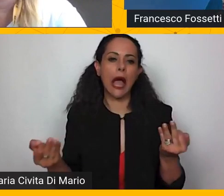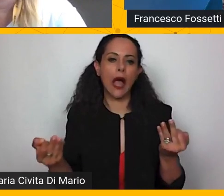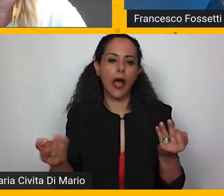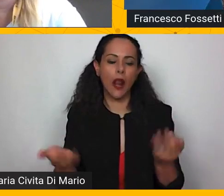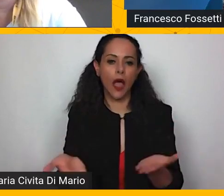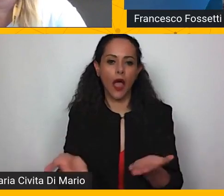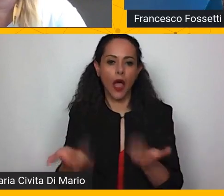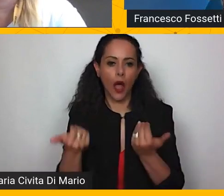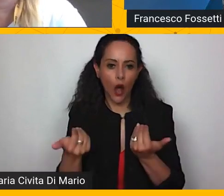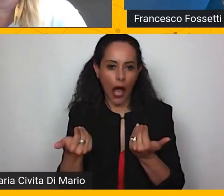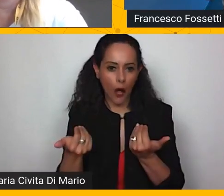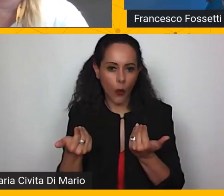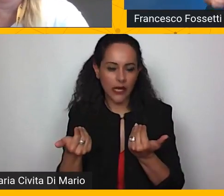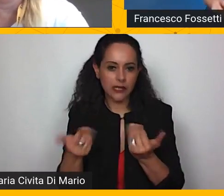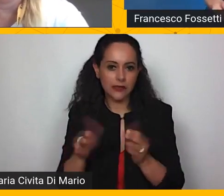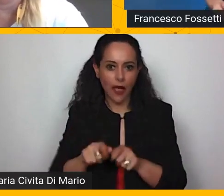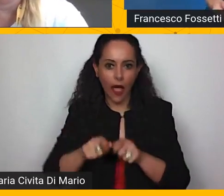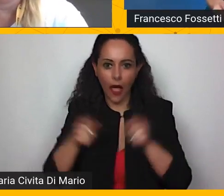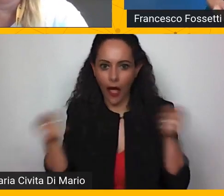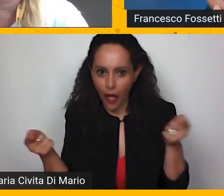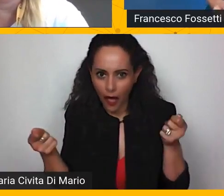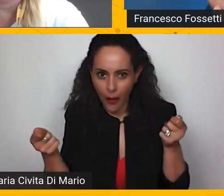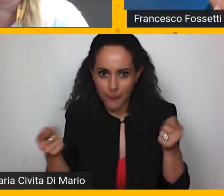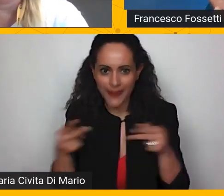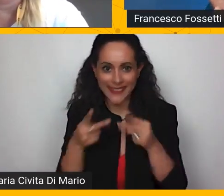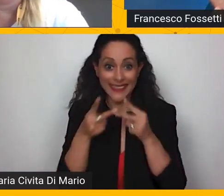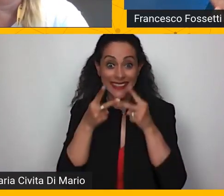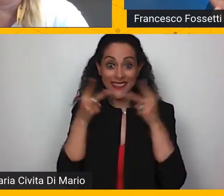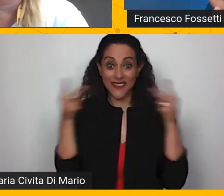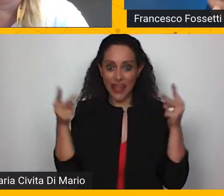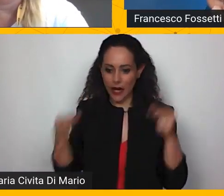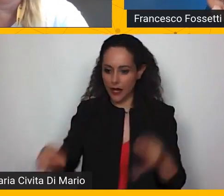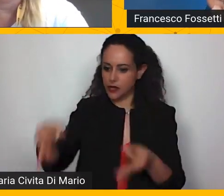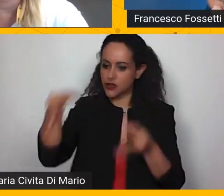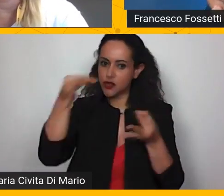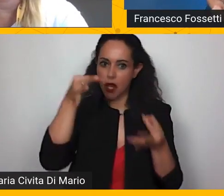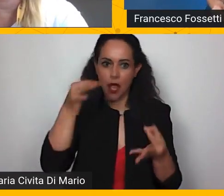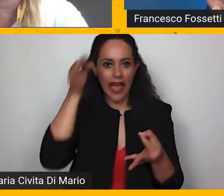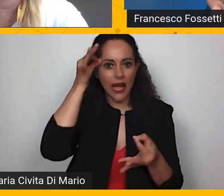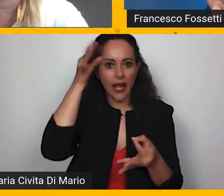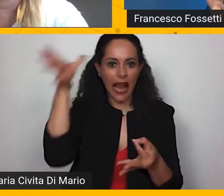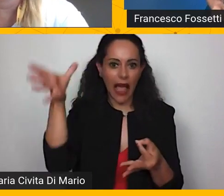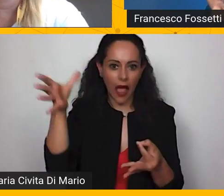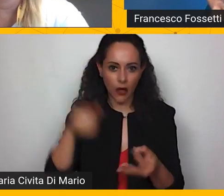aprirle e essere felici quando